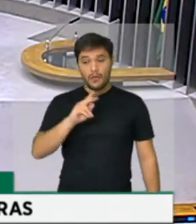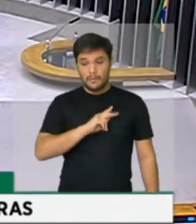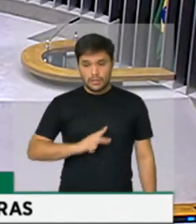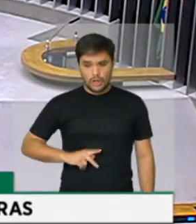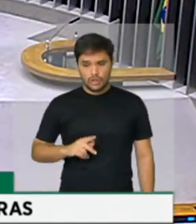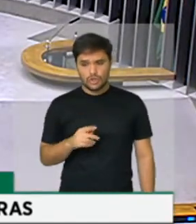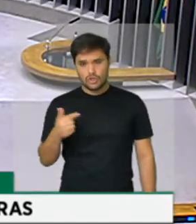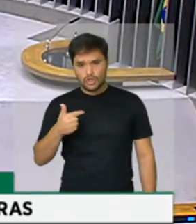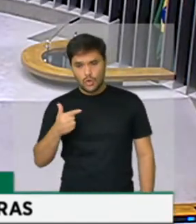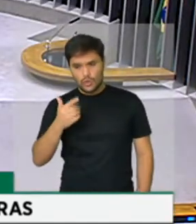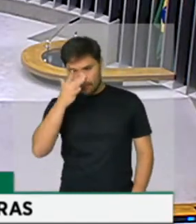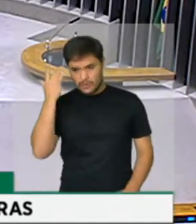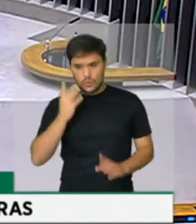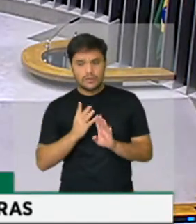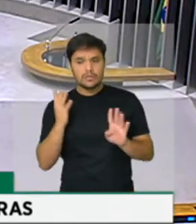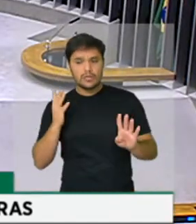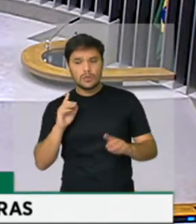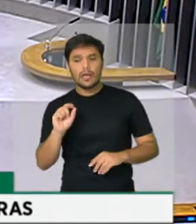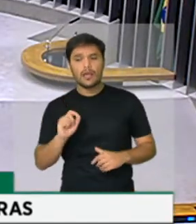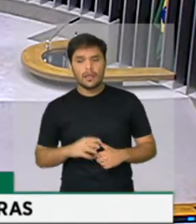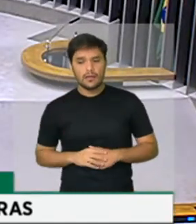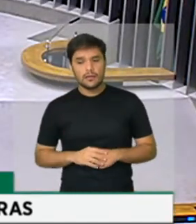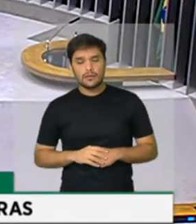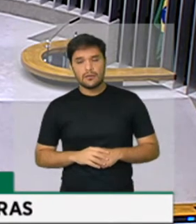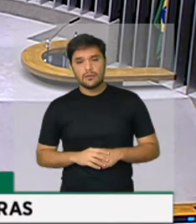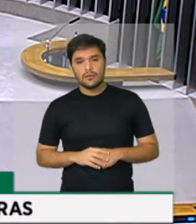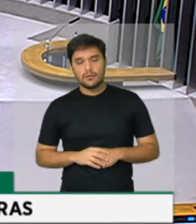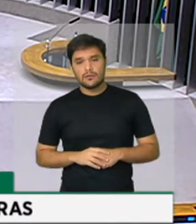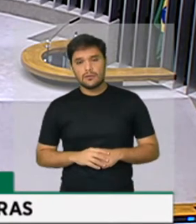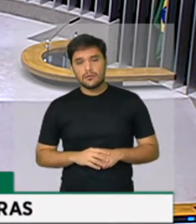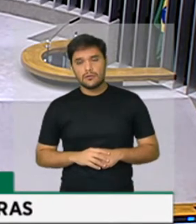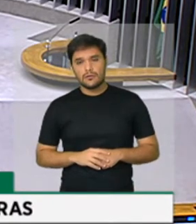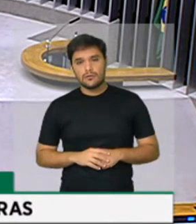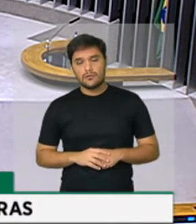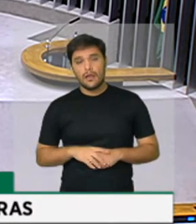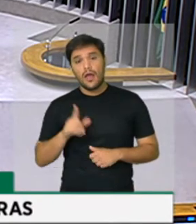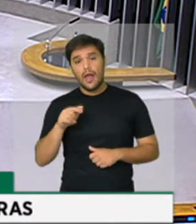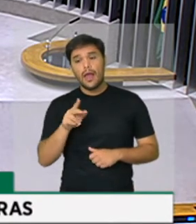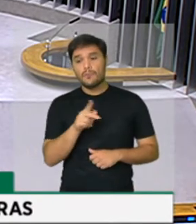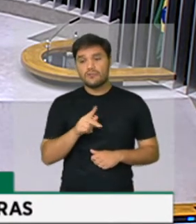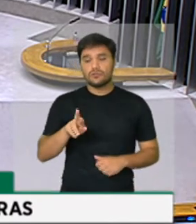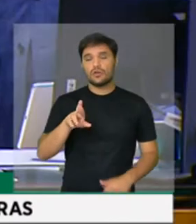CONSTANTE NA PAUTA DA PRESENTE SESSÃO, PARA ENCAMINHAR A FAVOR DO REQUERIMENTO, DEPUTADO BOHN GASS.